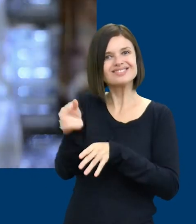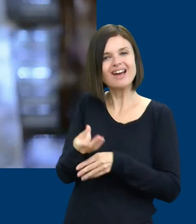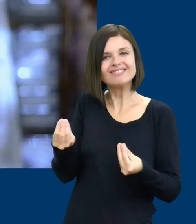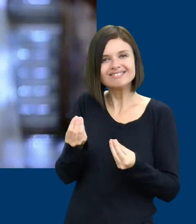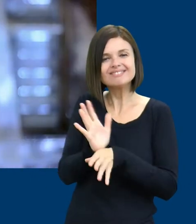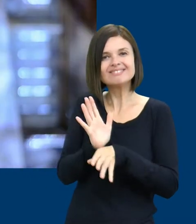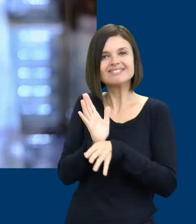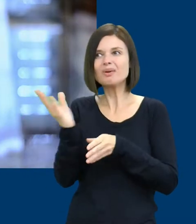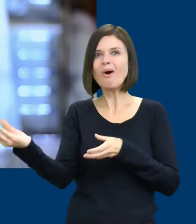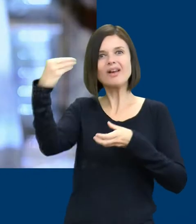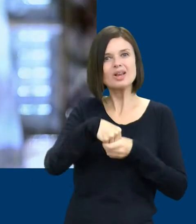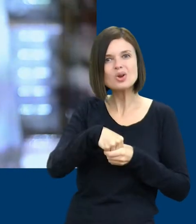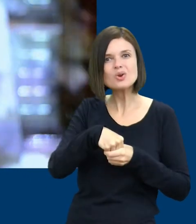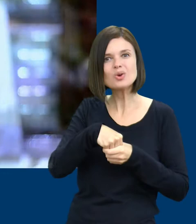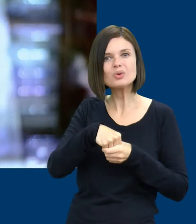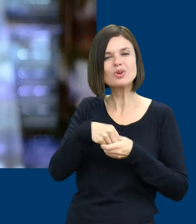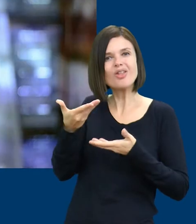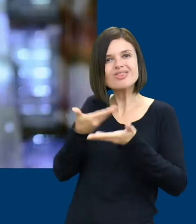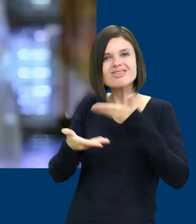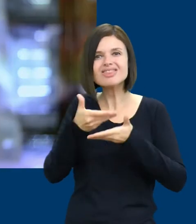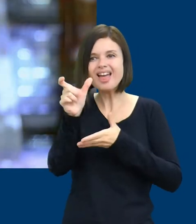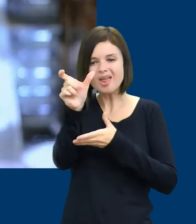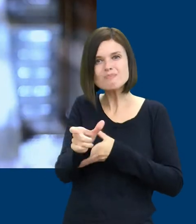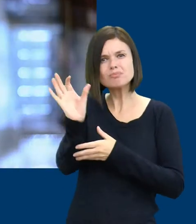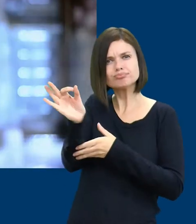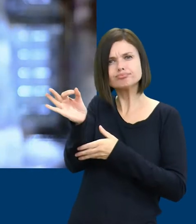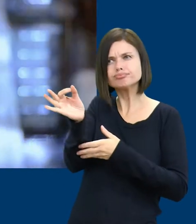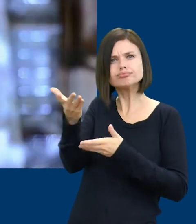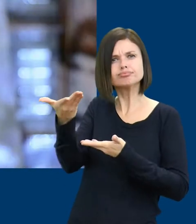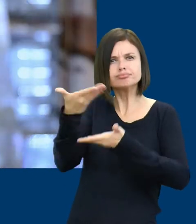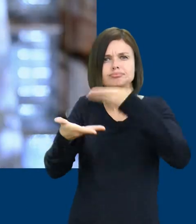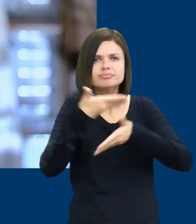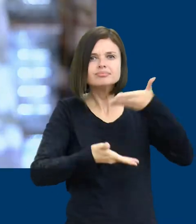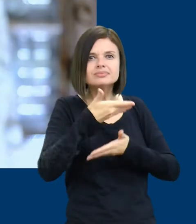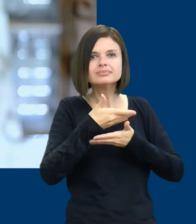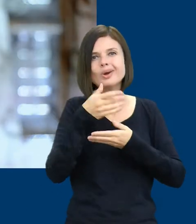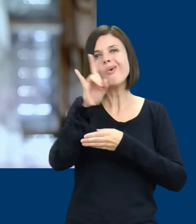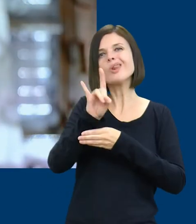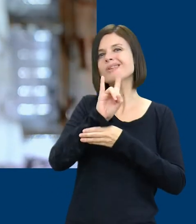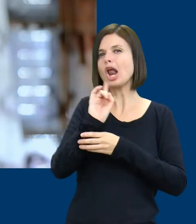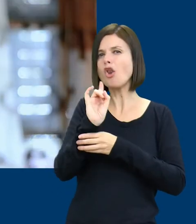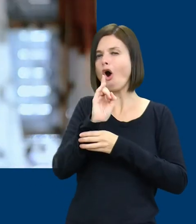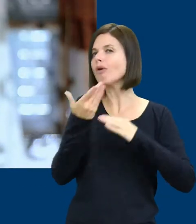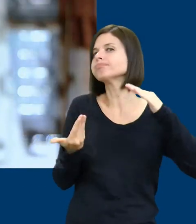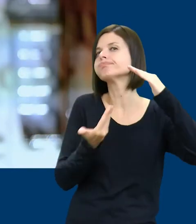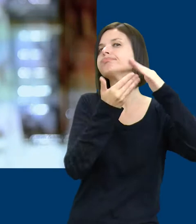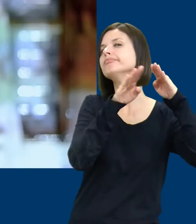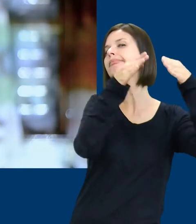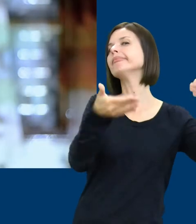la inclusión y del diálogo entre los distintos saberes, para que la universidad no quede justamente